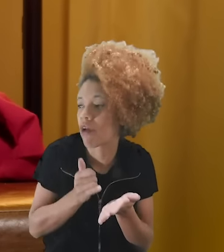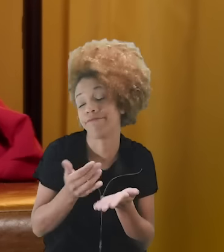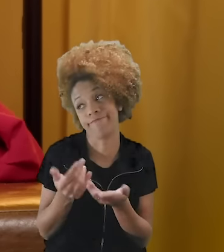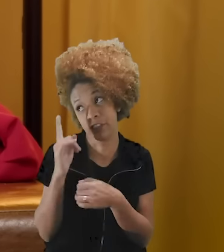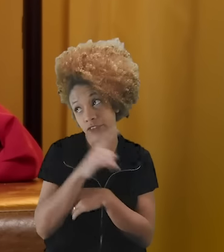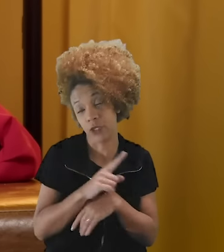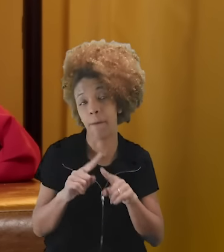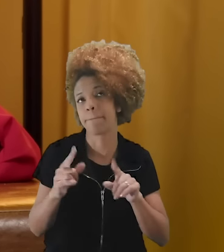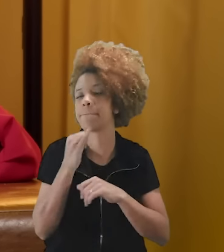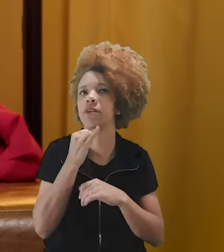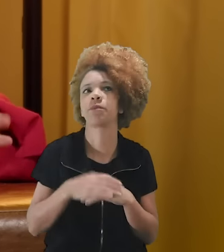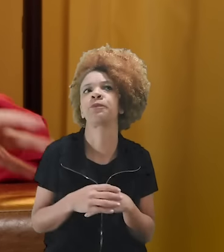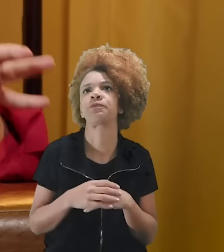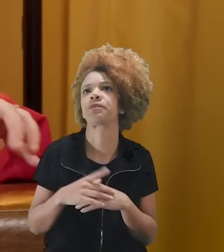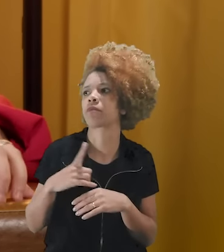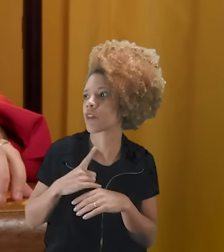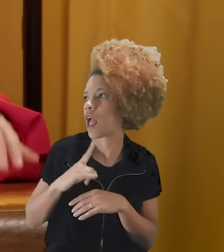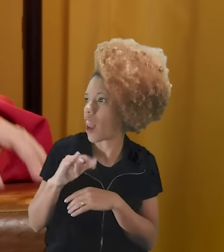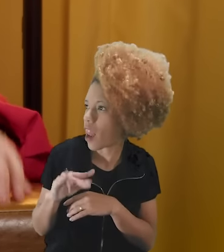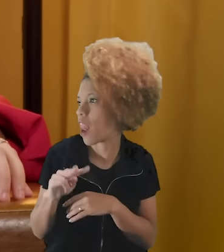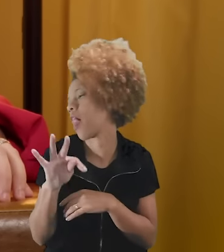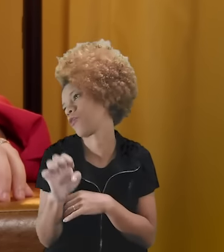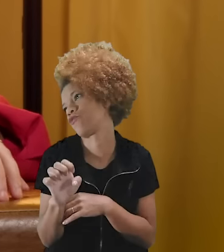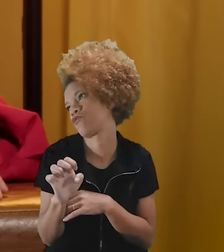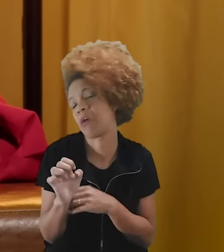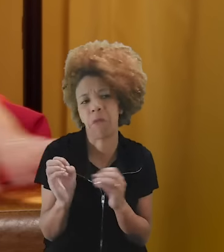jogar complicado mas por exemplo para entrar para White eu entrei paraa White sem ter jogado nenhuma